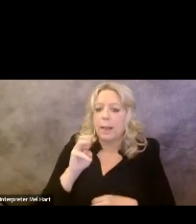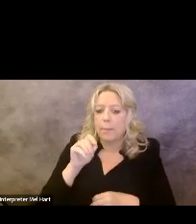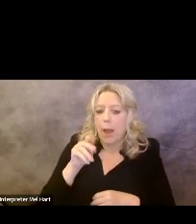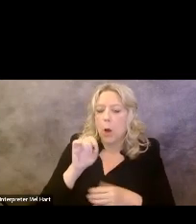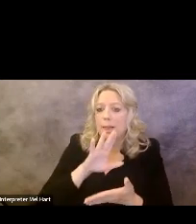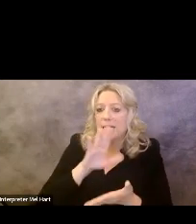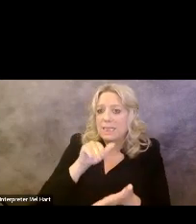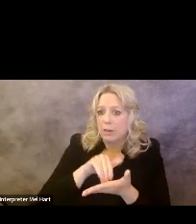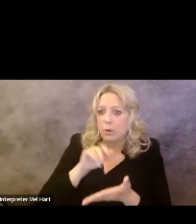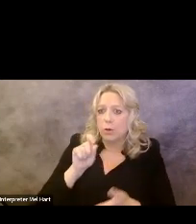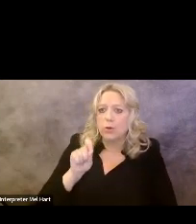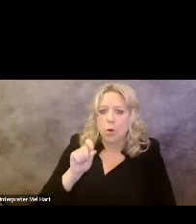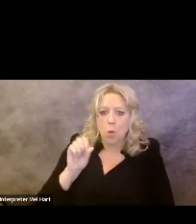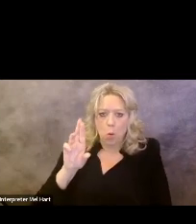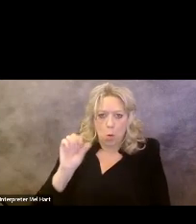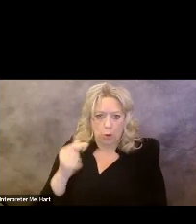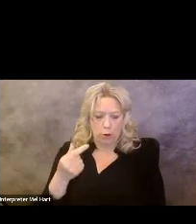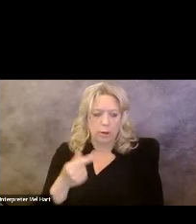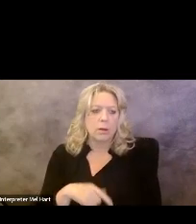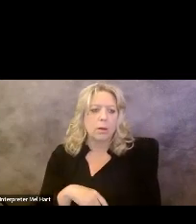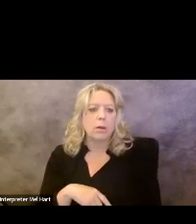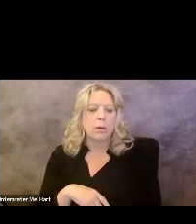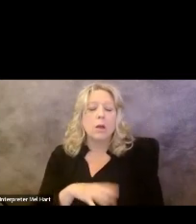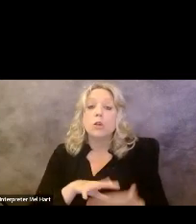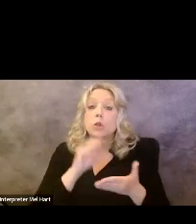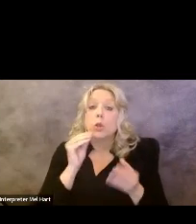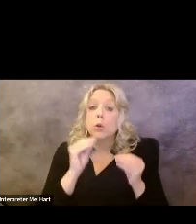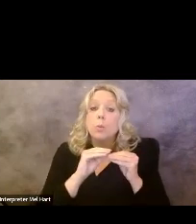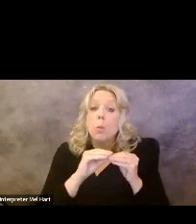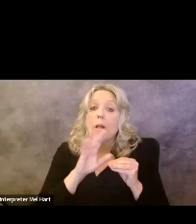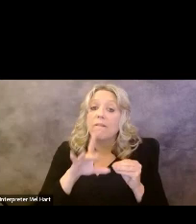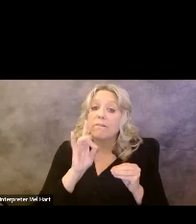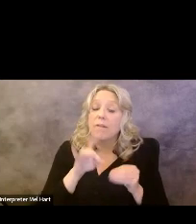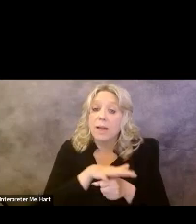y encontrar el centro que está en su región, parte de nuestro papel con Seeds es promover y